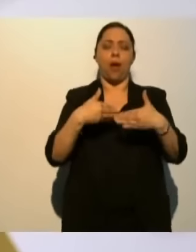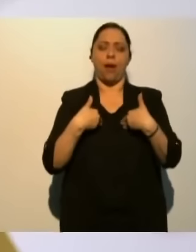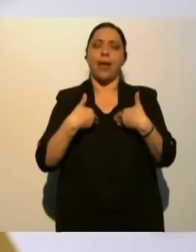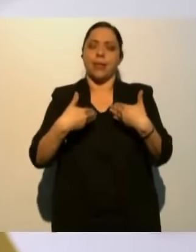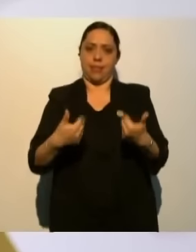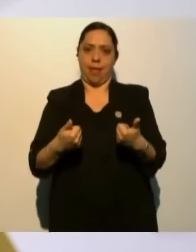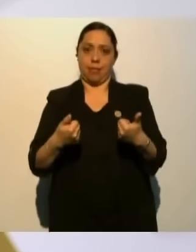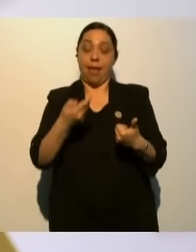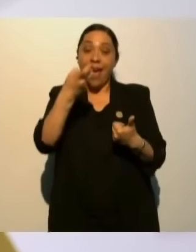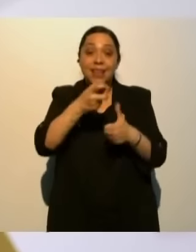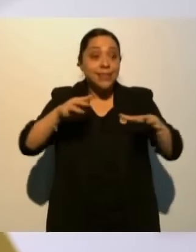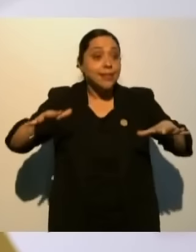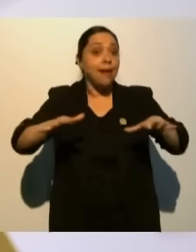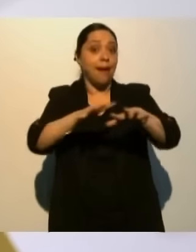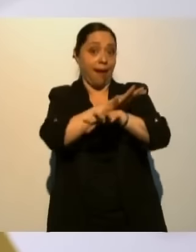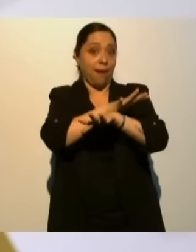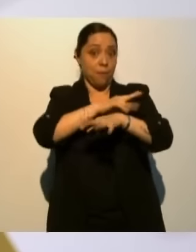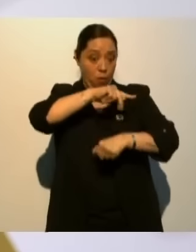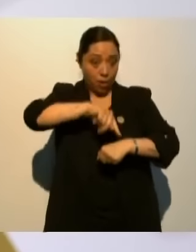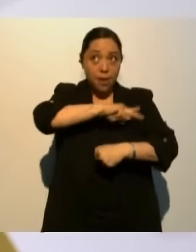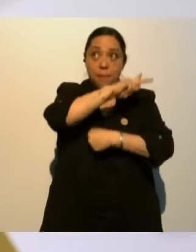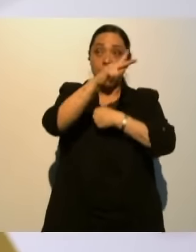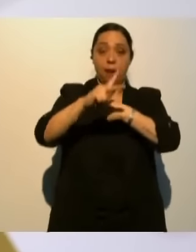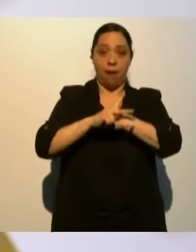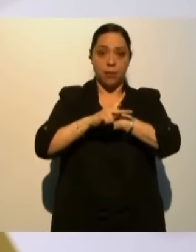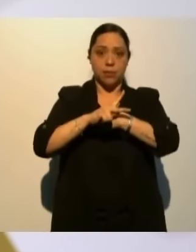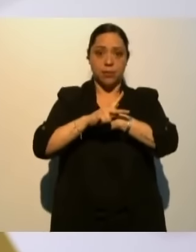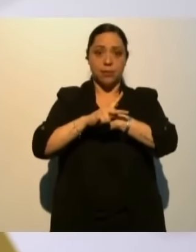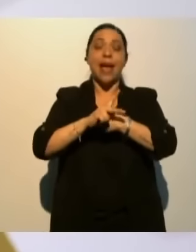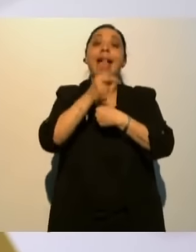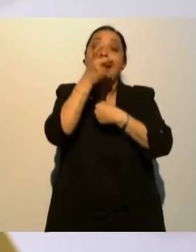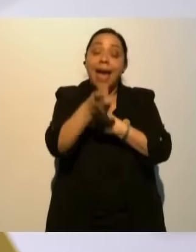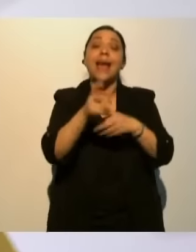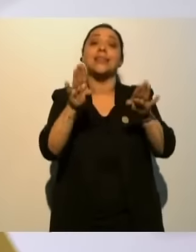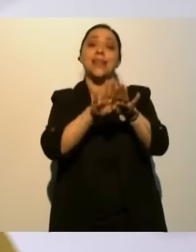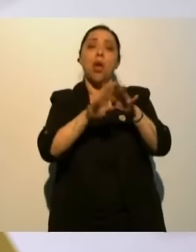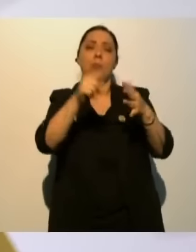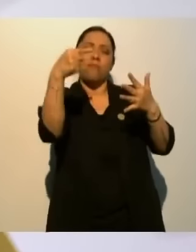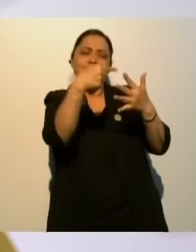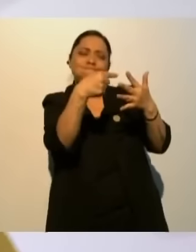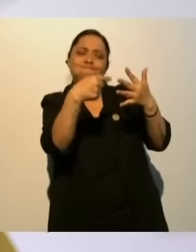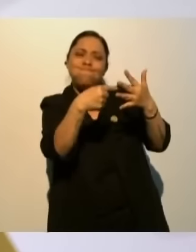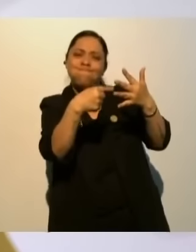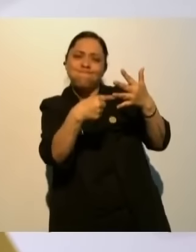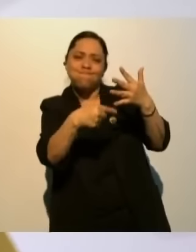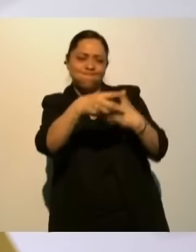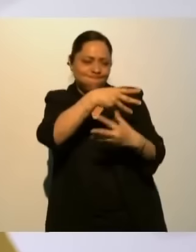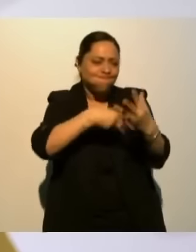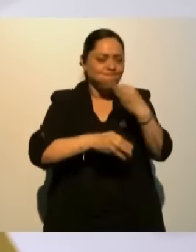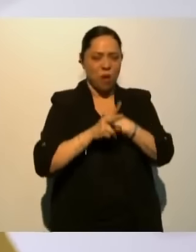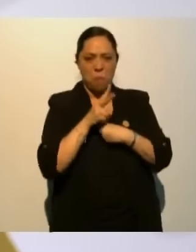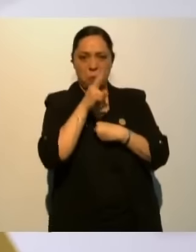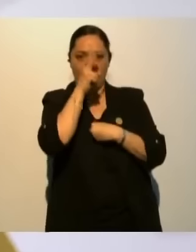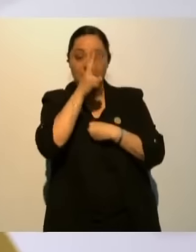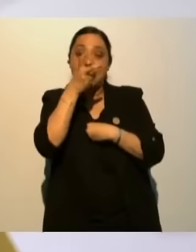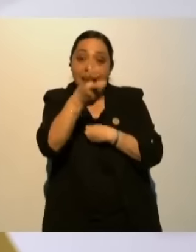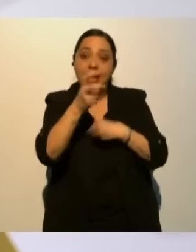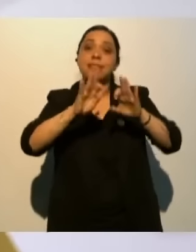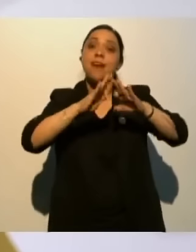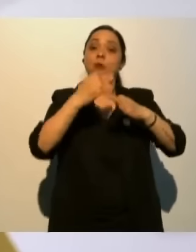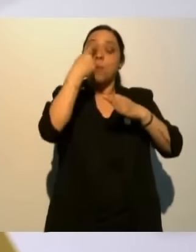nuestro país es una forma de atender las causas que generan la violencia y la manera más eficaz